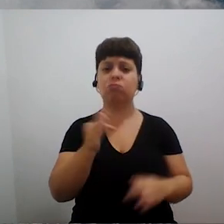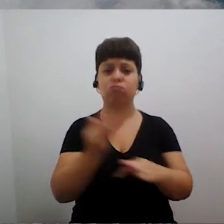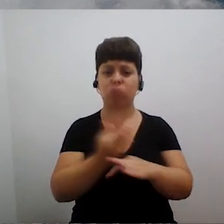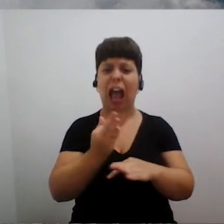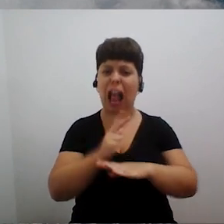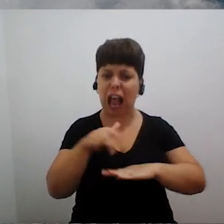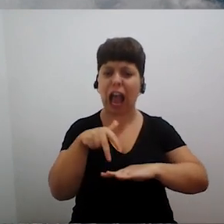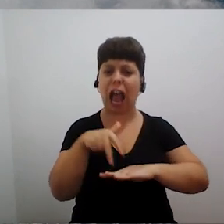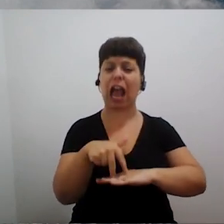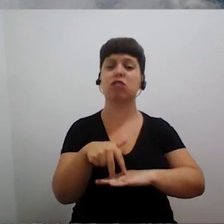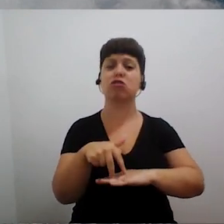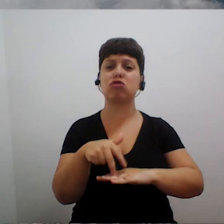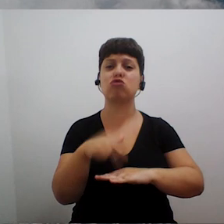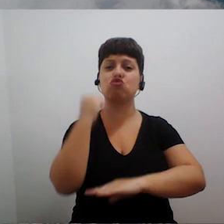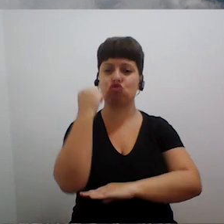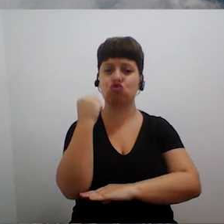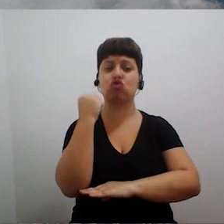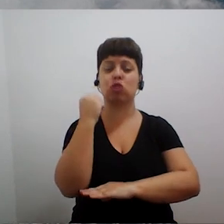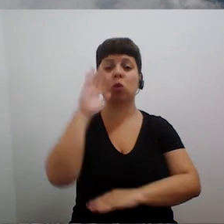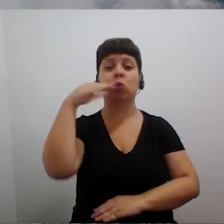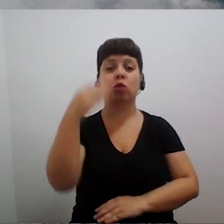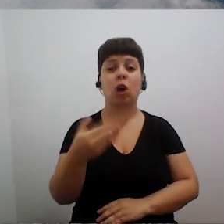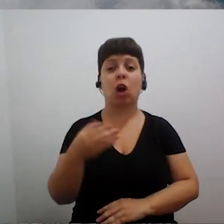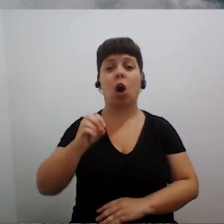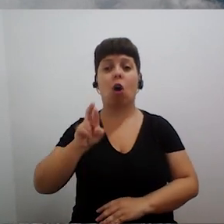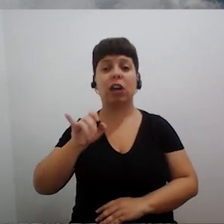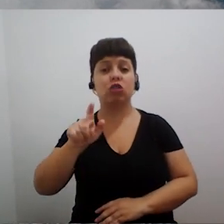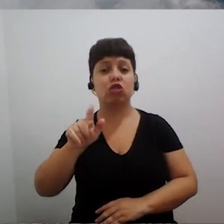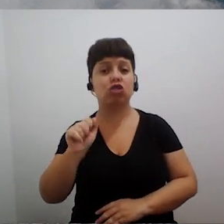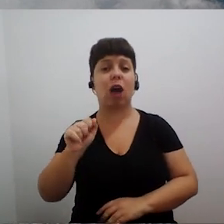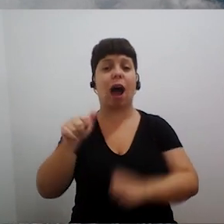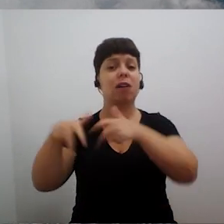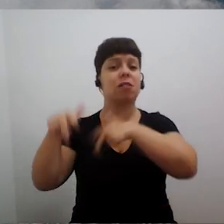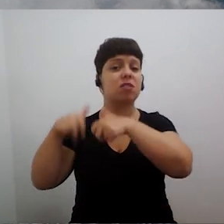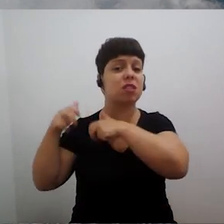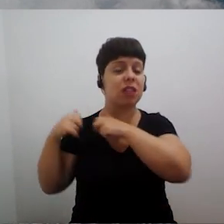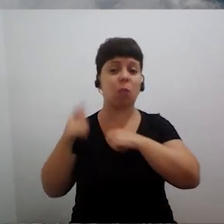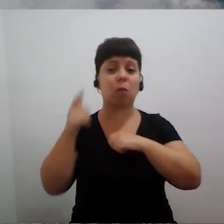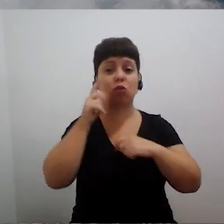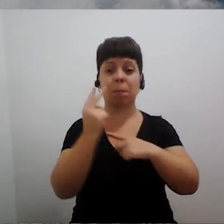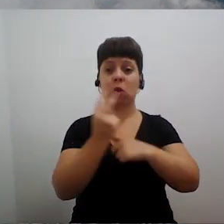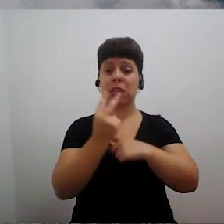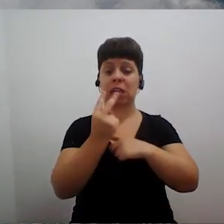suas divindades os seus orixás ancestrais para terem proteção, continuidade e saúde